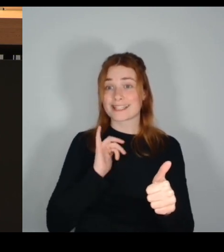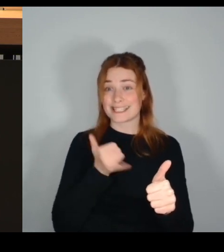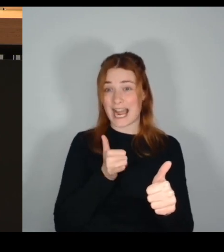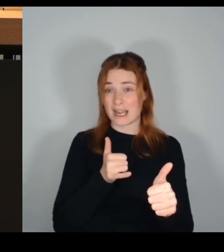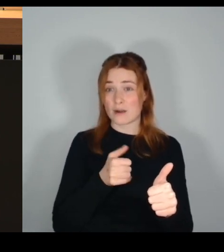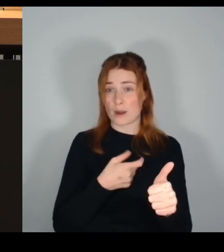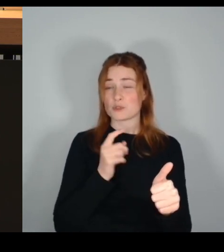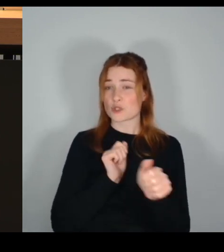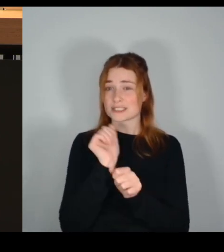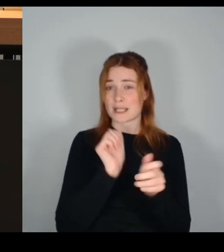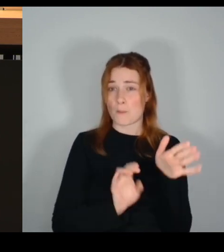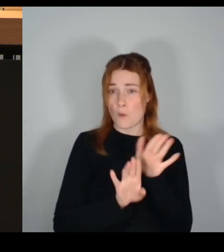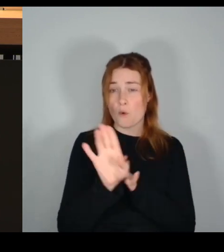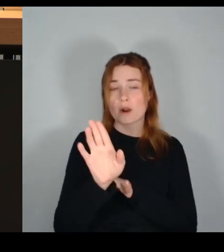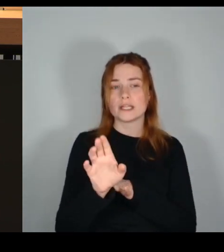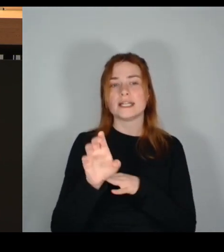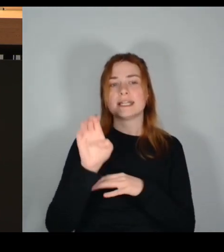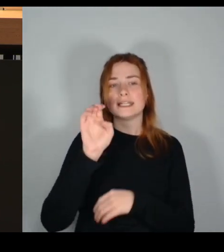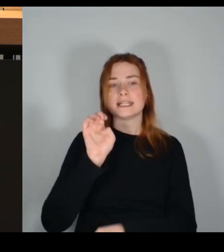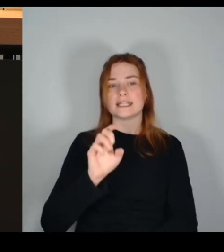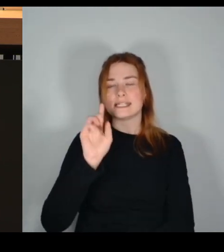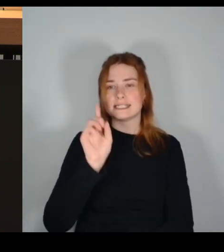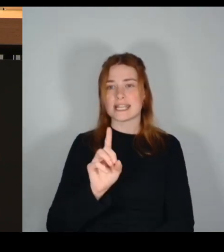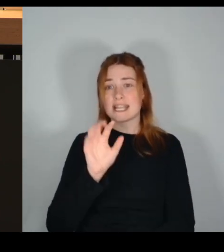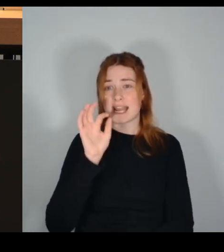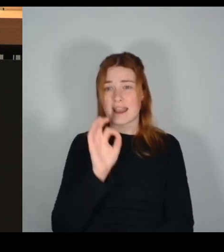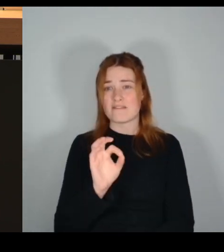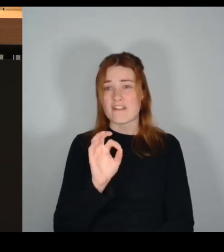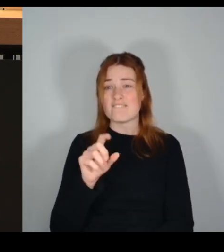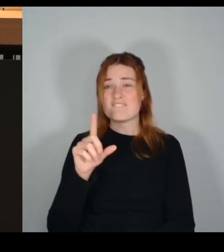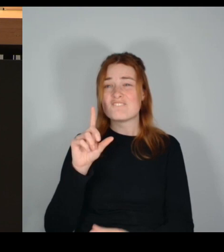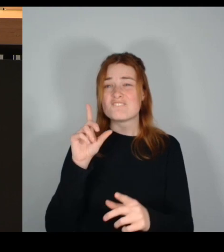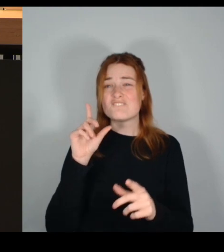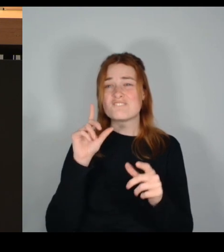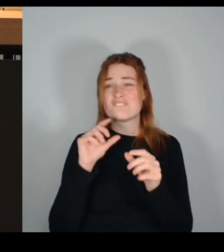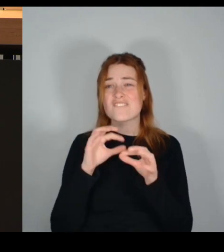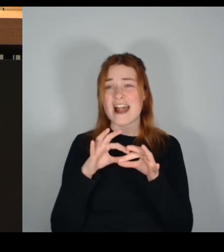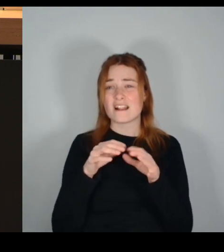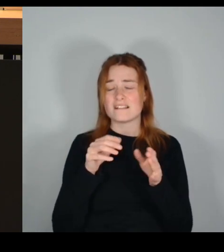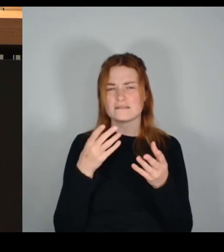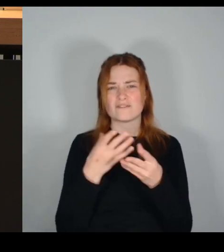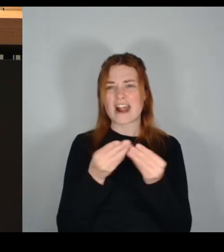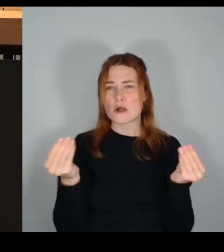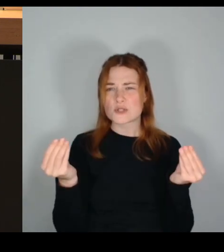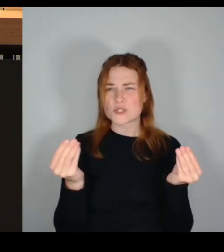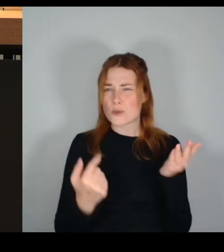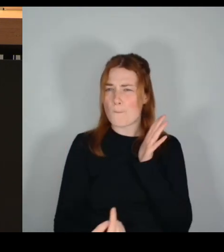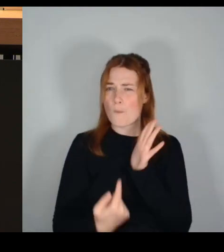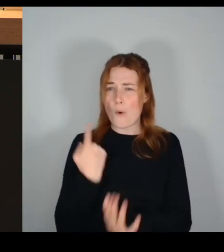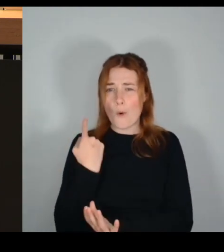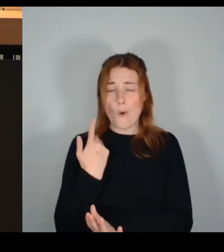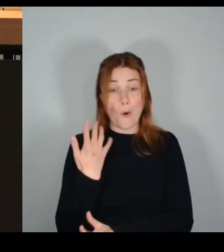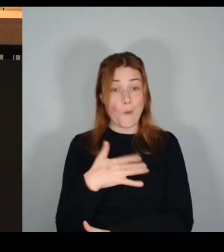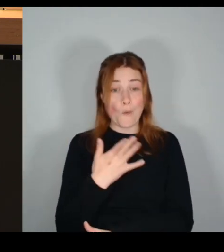Sie mal drüber nachlesen. All das sind Gründe, weshalb Deutschland längst aus der Atomkraft ausgestiegen ist.